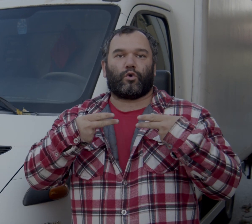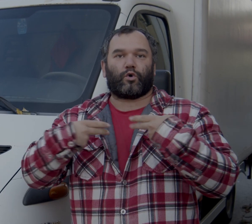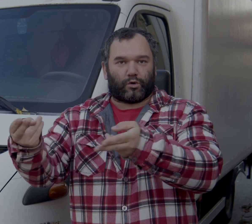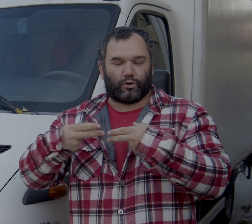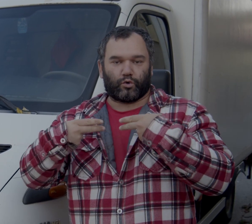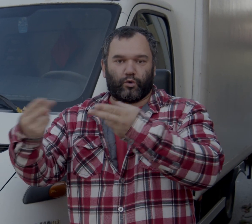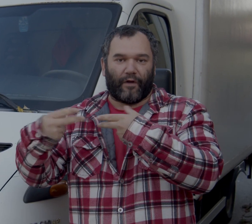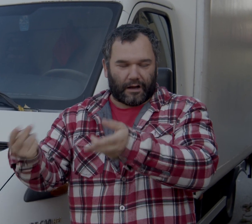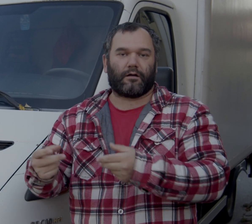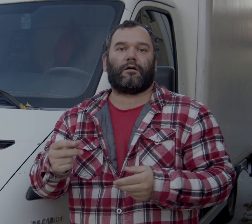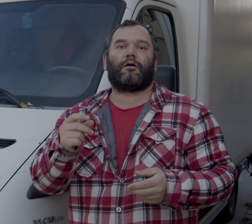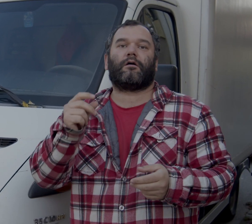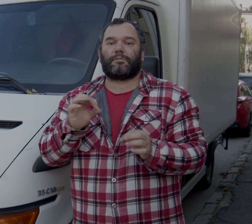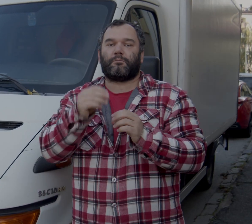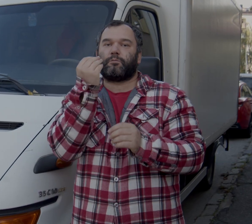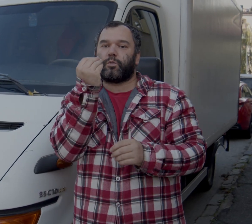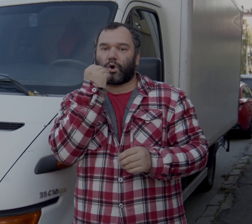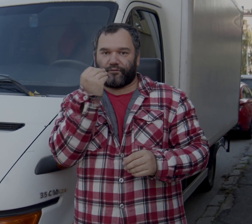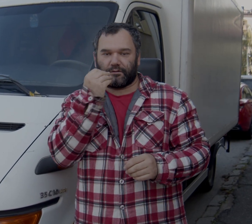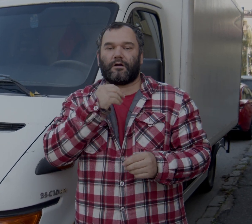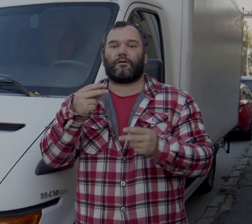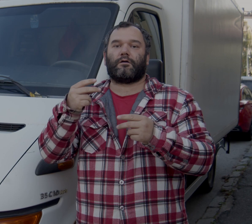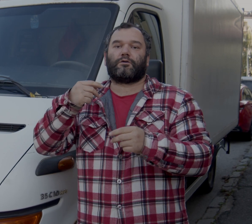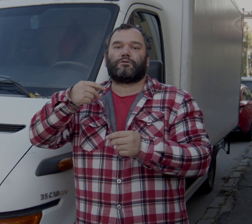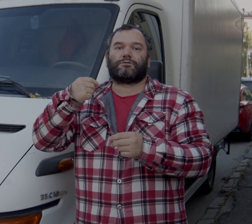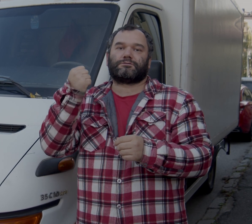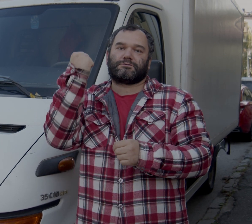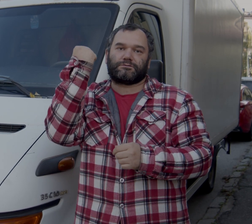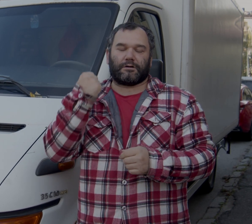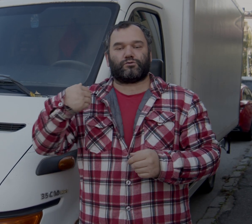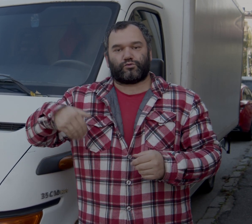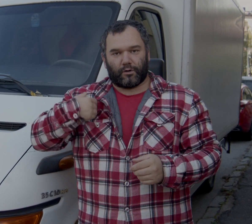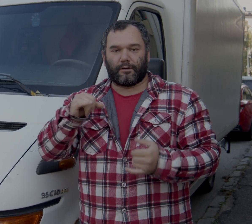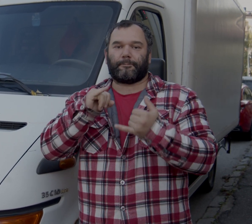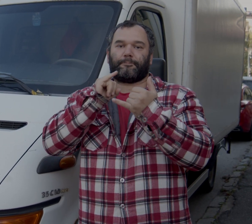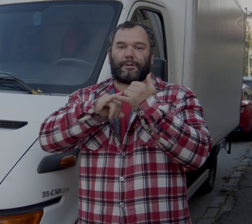Robím dovoz potravín do základných škôl,